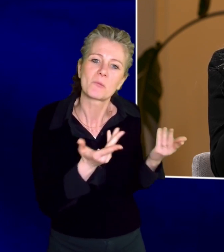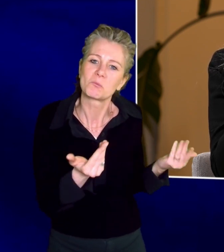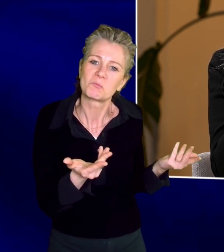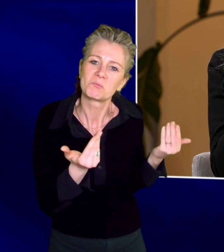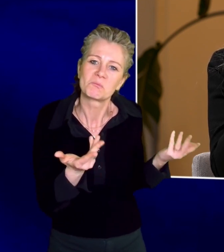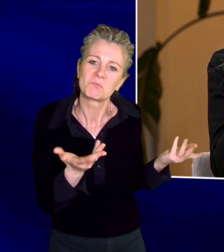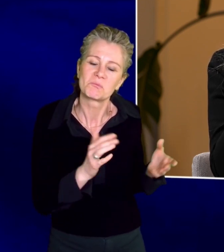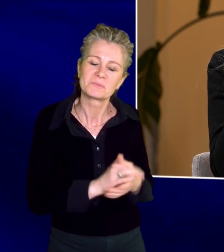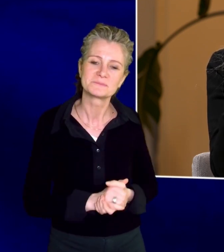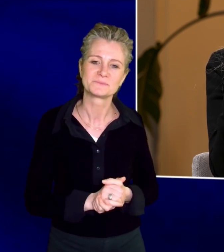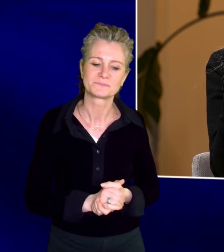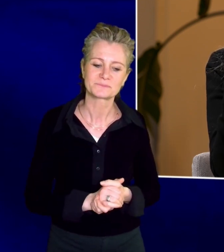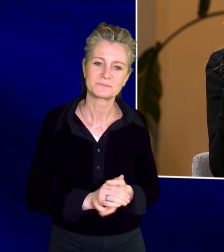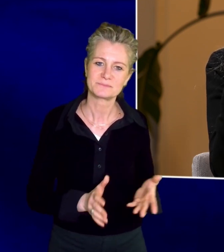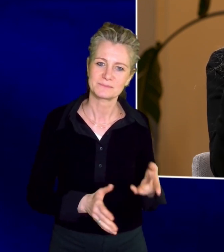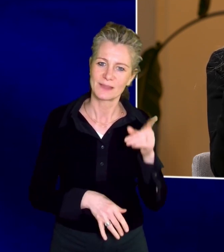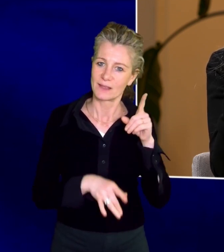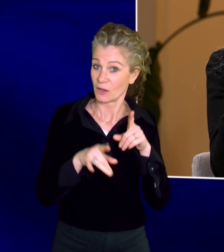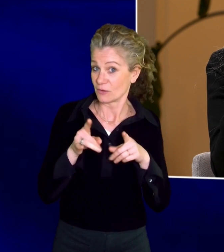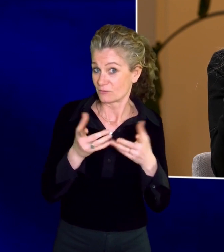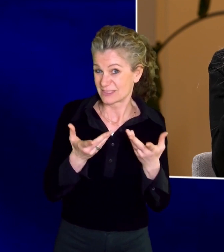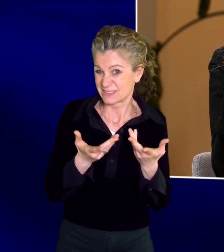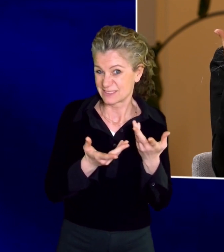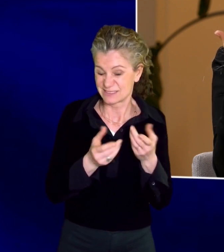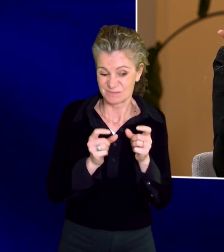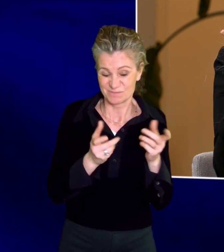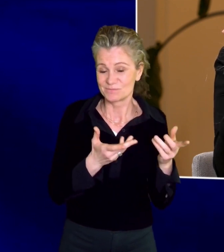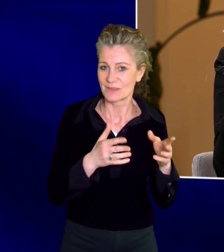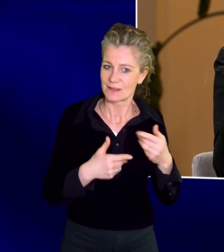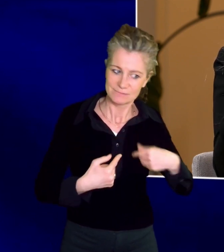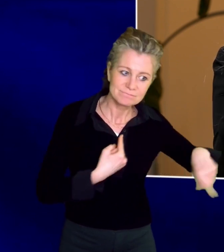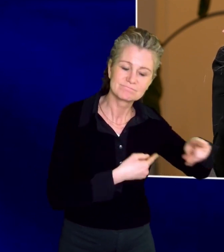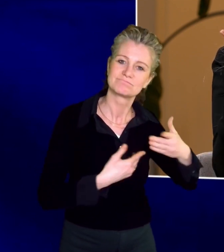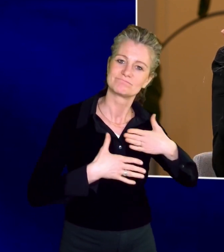Met name ook bij elkaar je hart kunnen luchten, als het dus echt zwaar is.